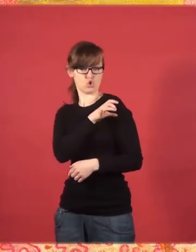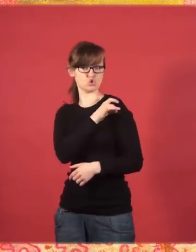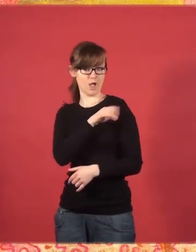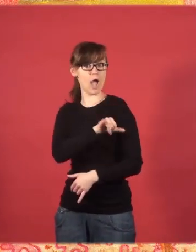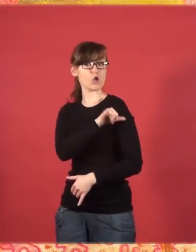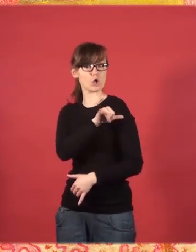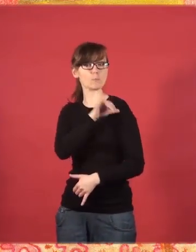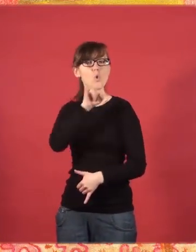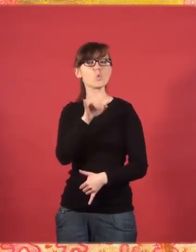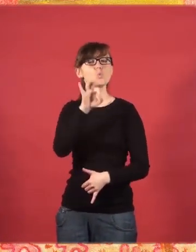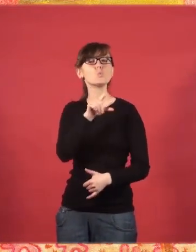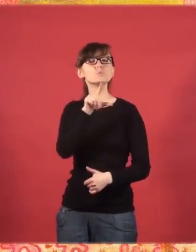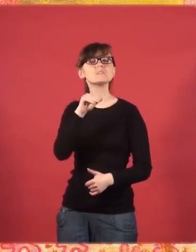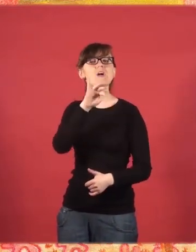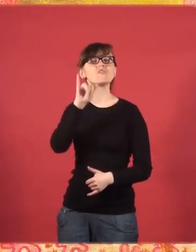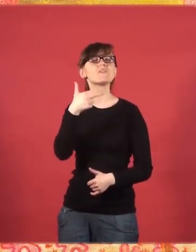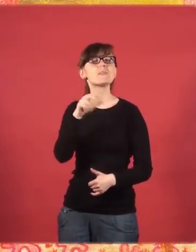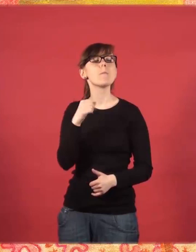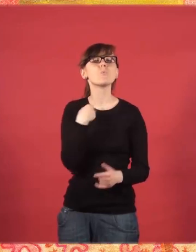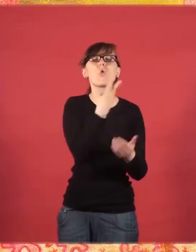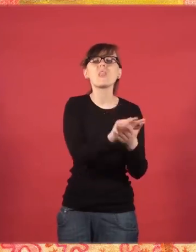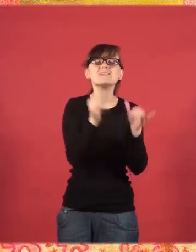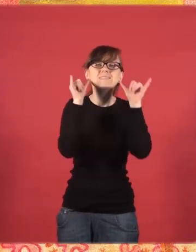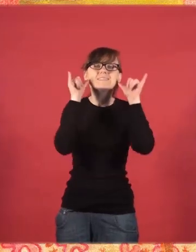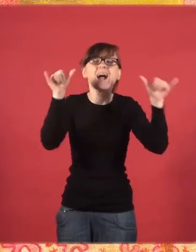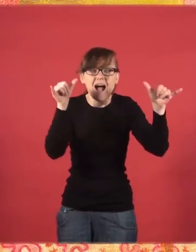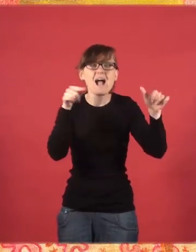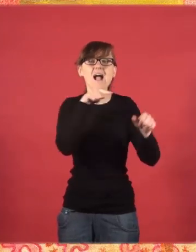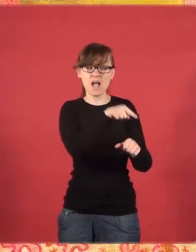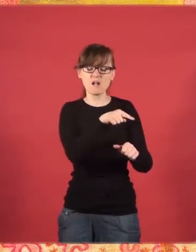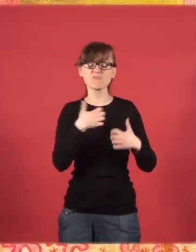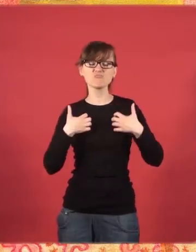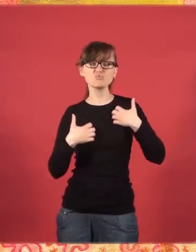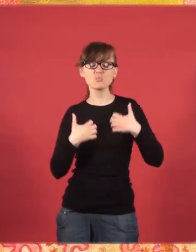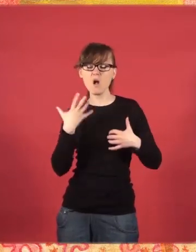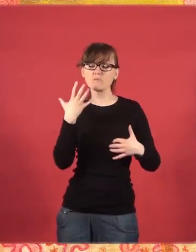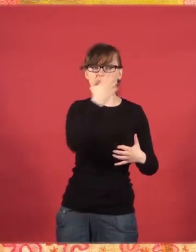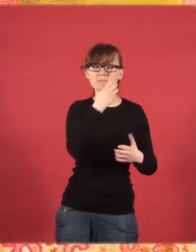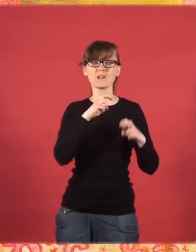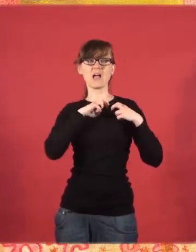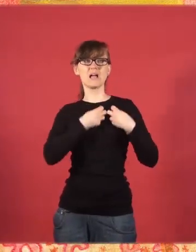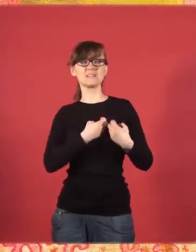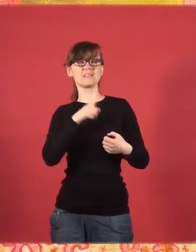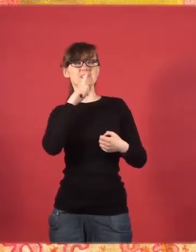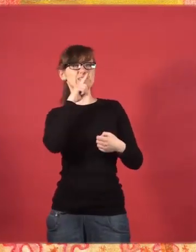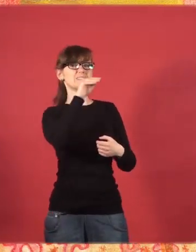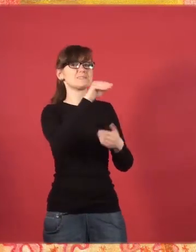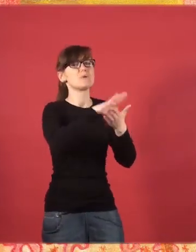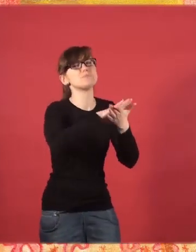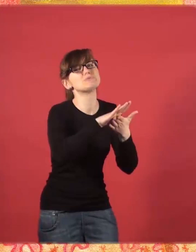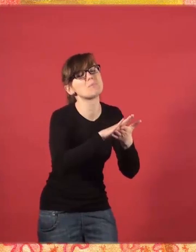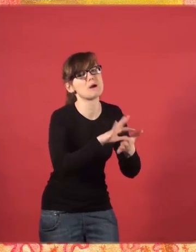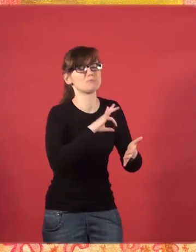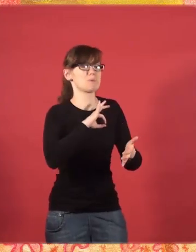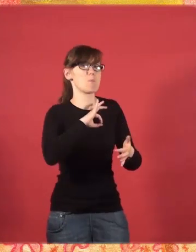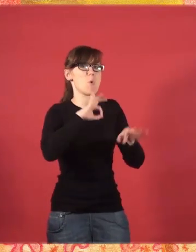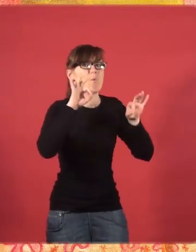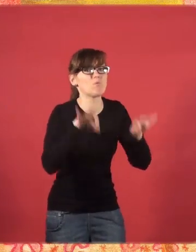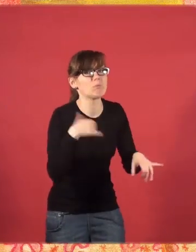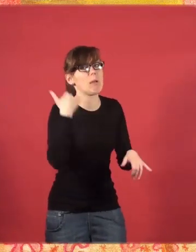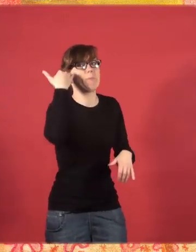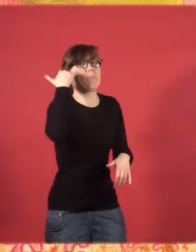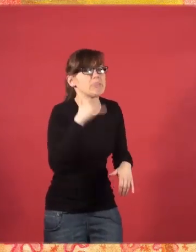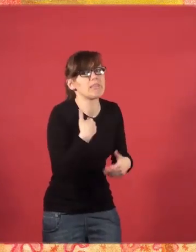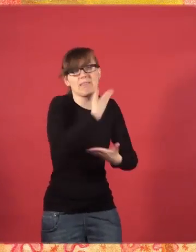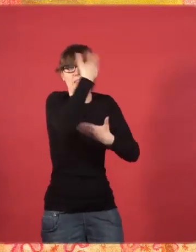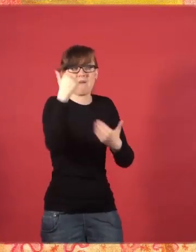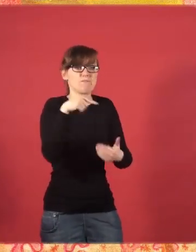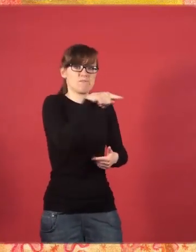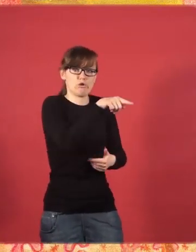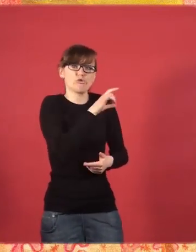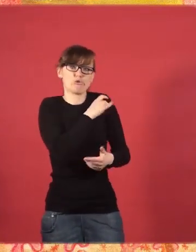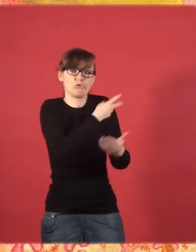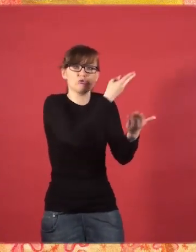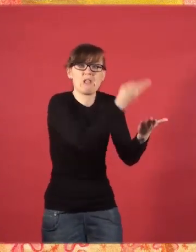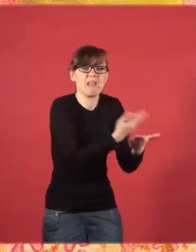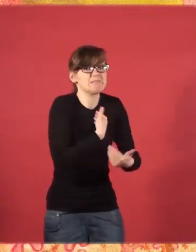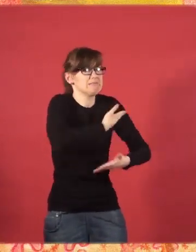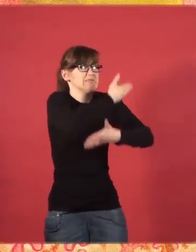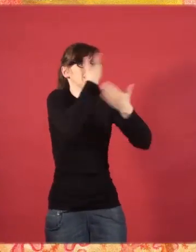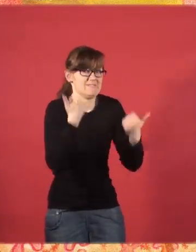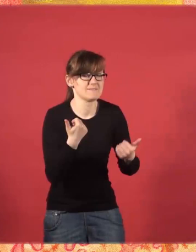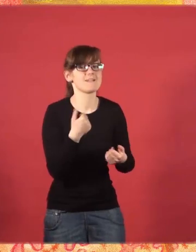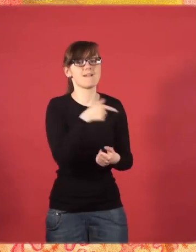Wynikły z tego duże kłopoty, ponieważ starsza pani bardzo się obraziła i chciała od razu wyjechać. Ania postanowiła przeprosić ciotkę Józefinę.